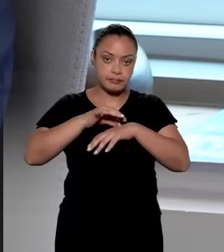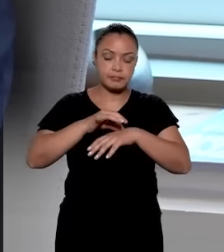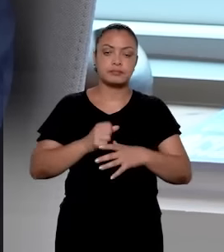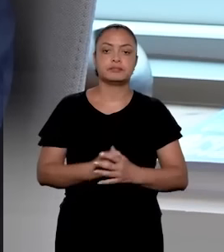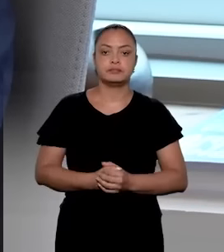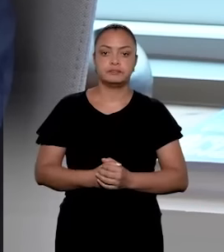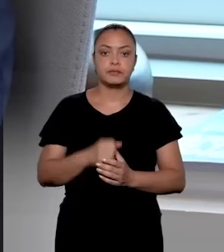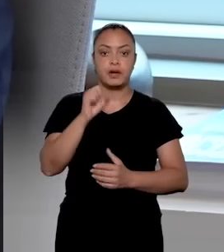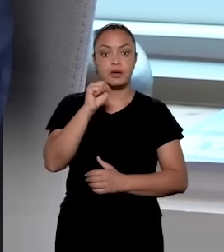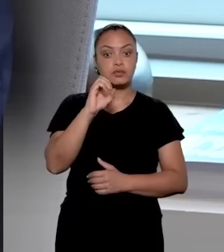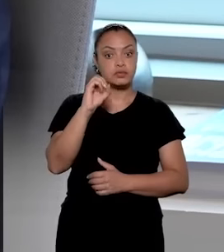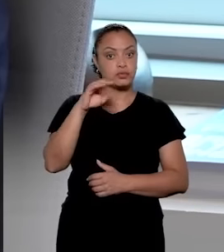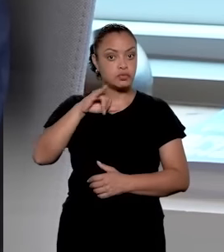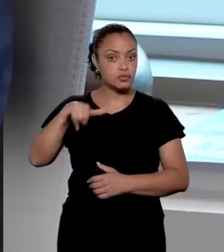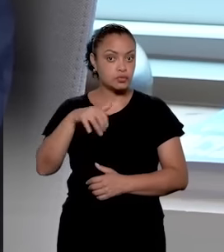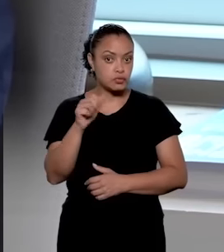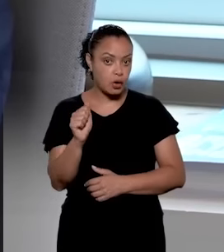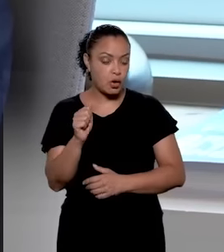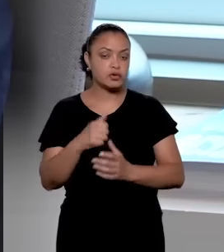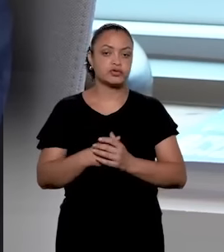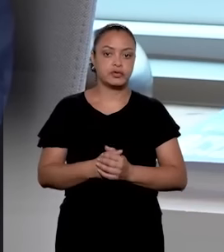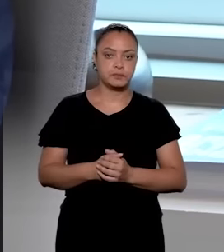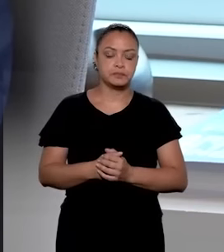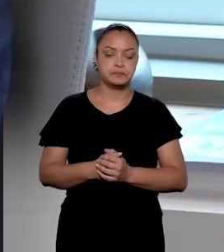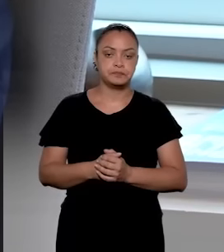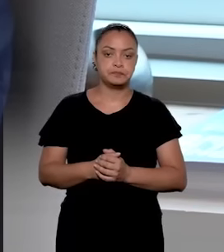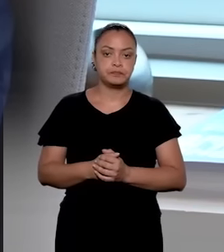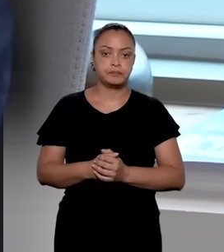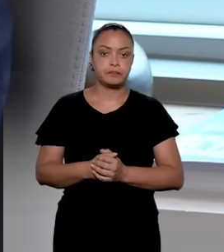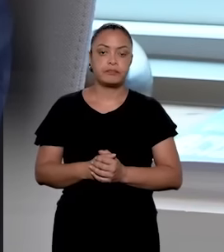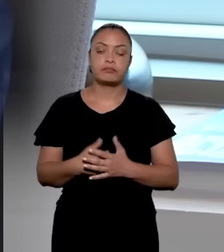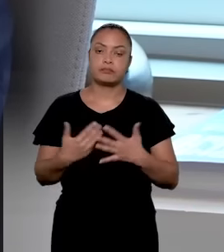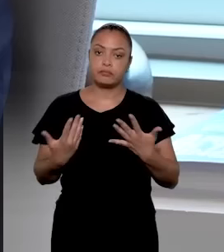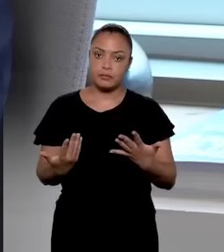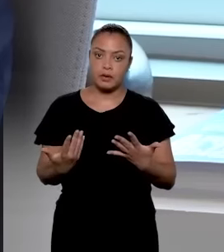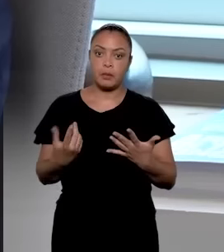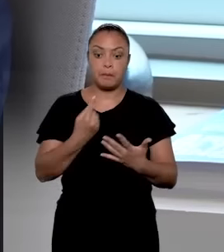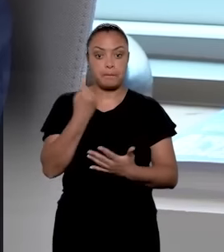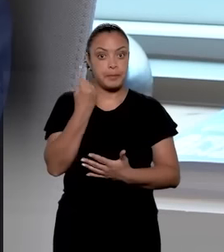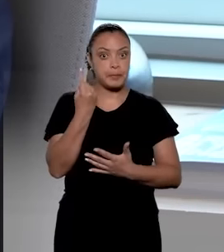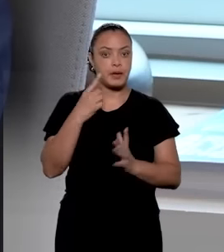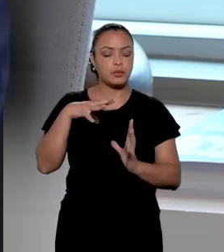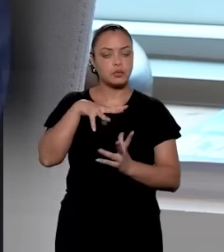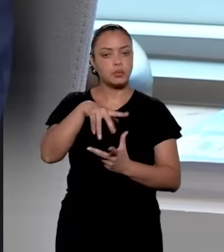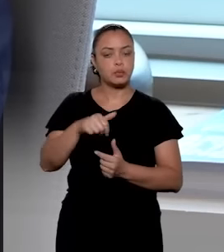do complexo soja. O que é complexo? É soja grão, soja farelo, soja óleo. Primeiro